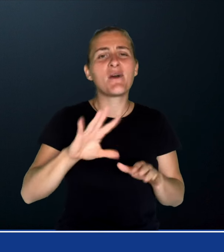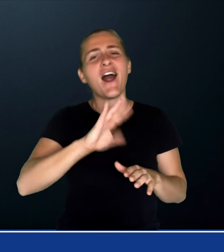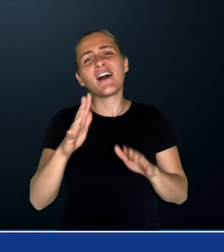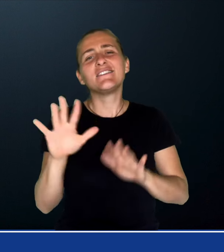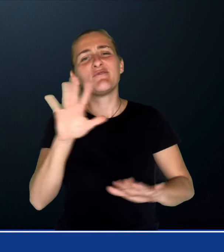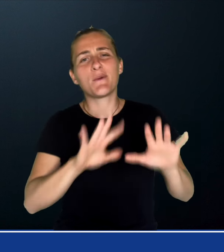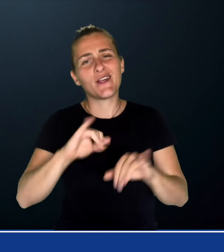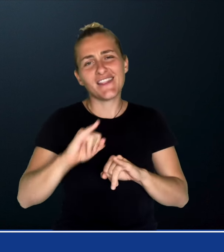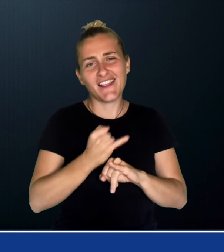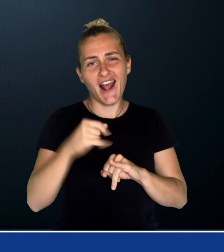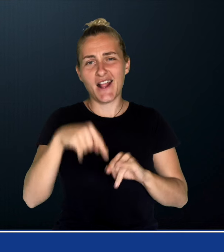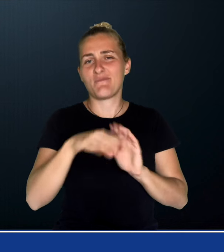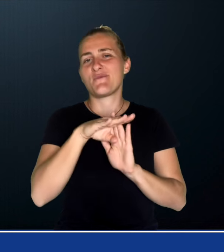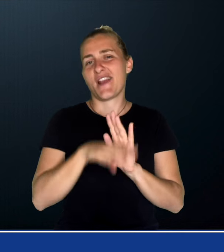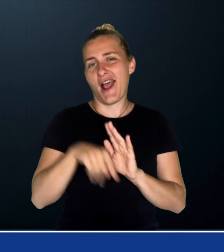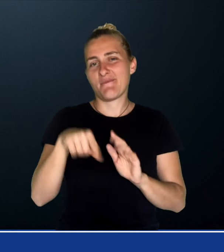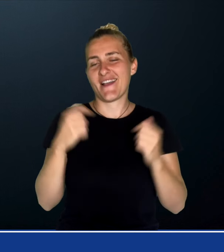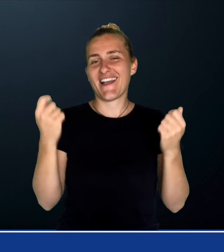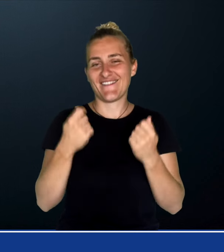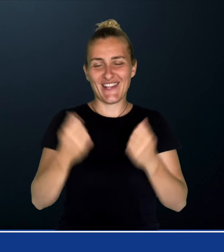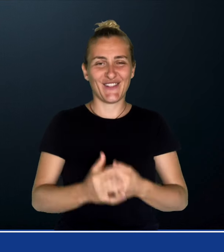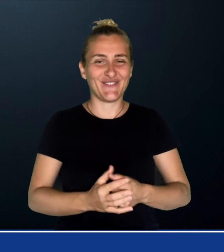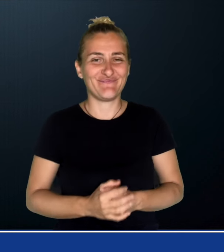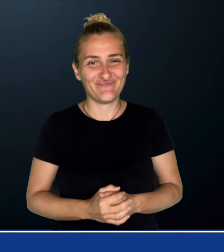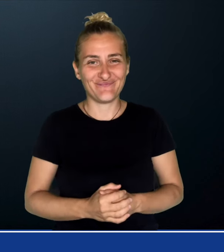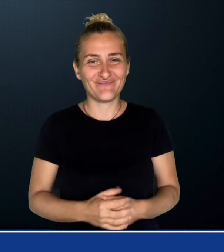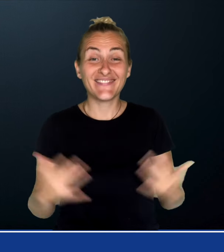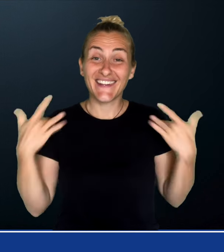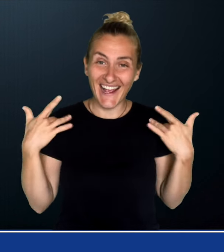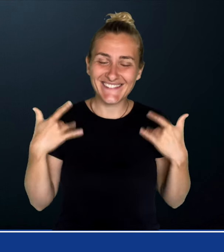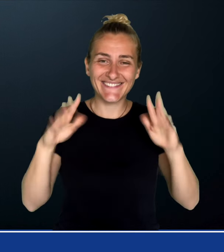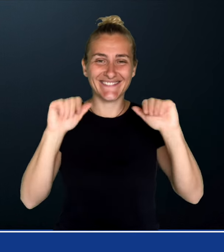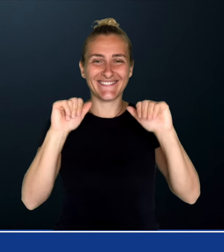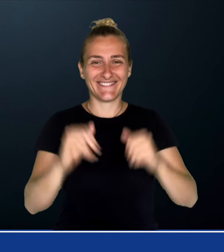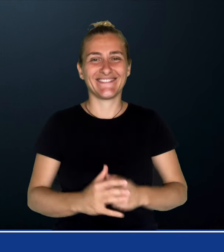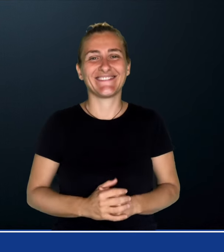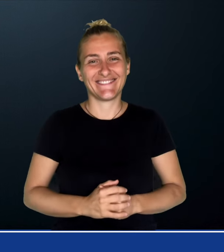altre informazioni più dettagliate del programma di questo evento. Grazie e saluti.